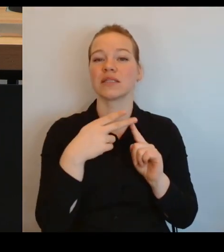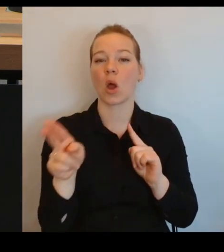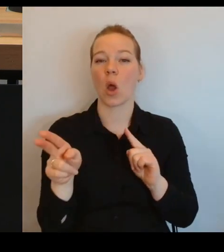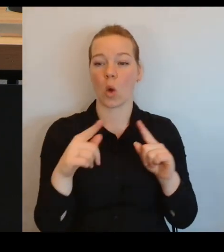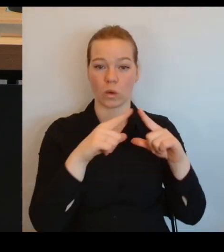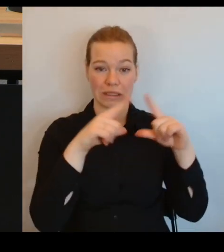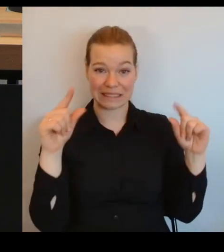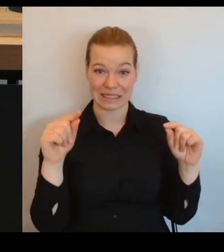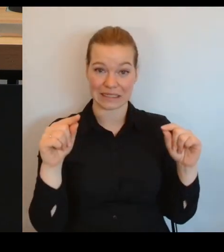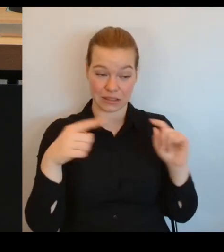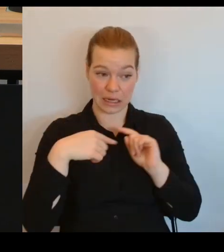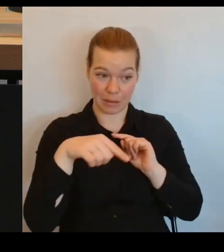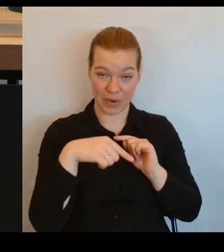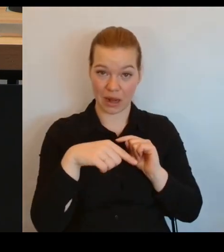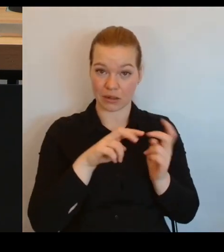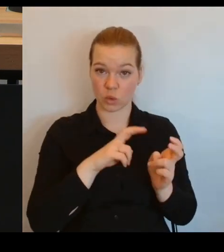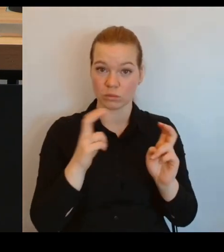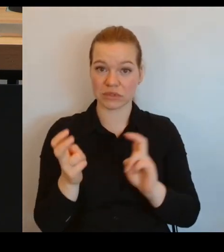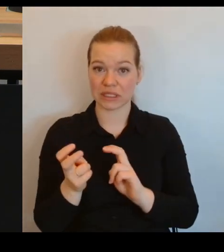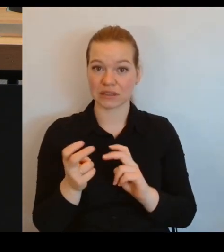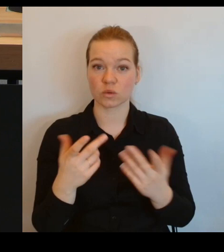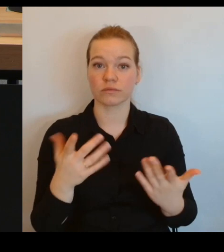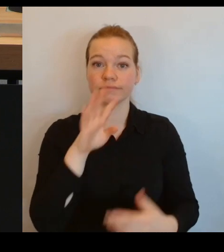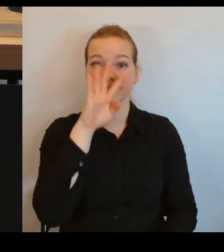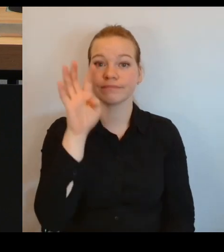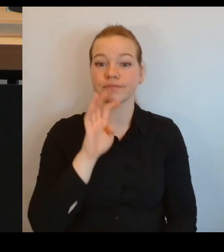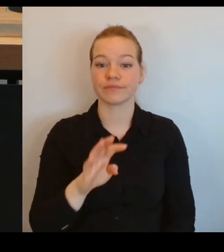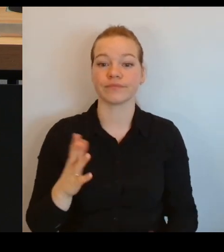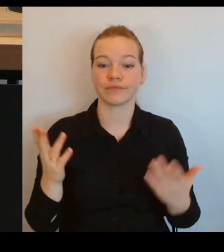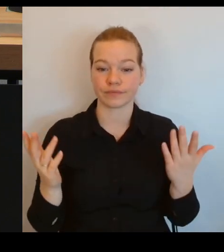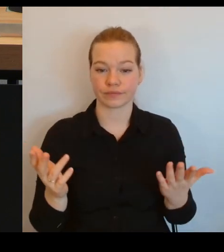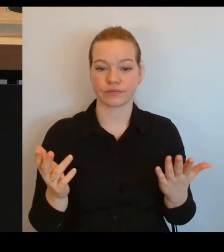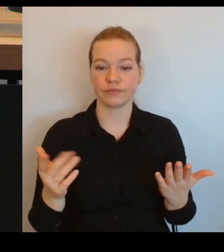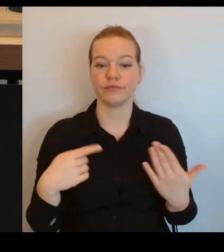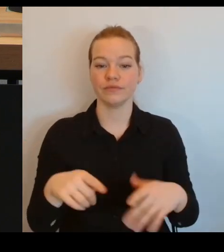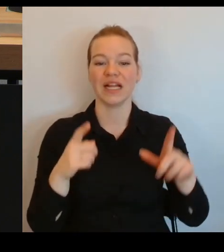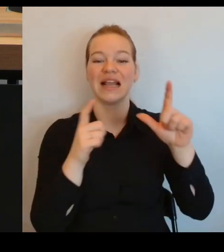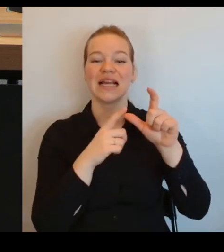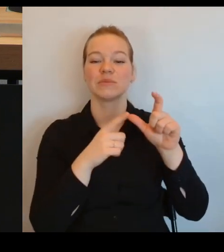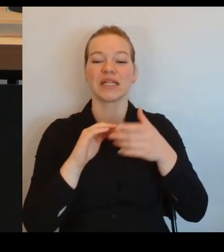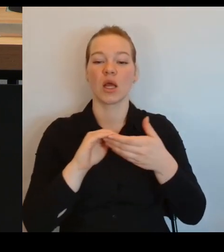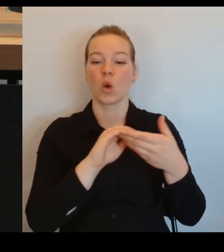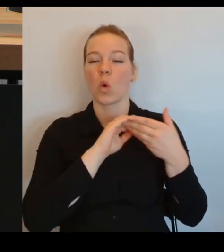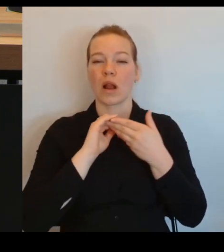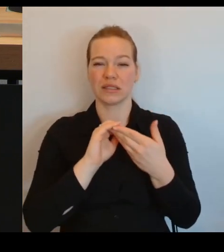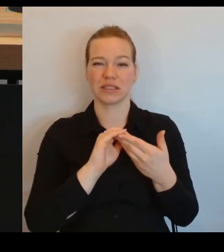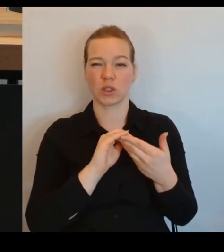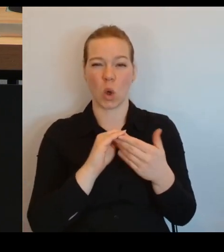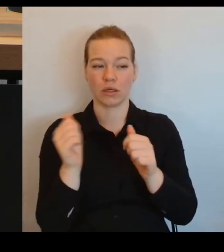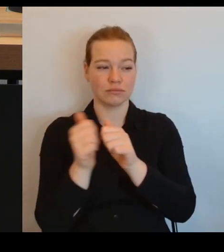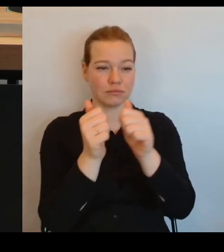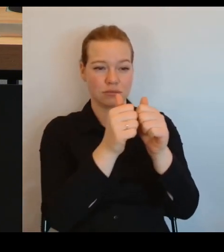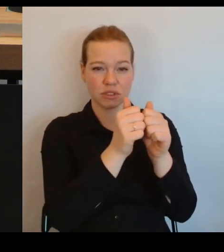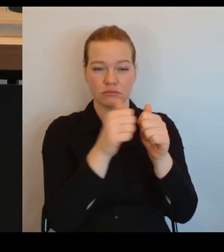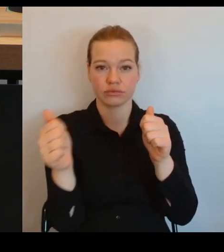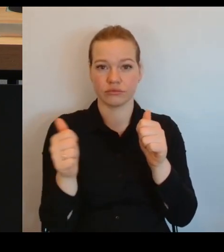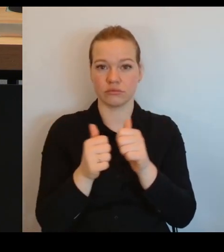Herr Stett ner und Herr Wegner sind öffentlich bereits davon abgerückt. Was Frau Schreiner noch möchte, weiß niemand so genau. Und im SPD internen Wahlkampf